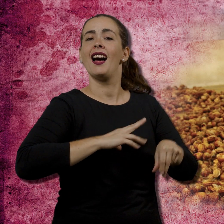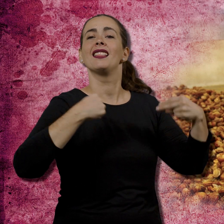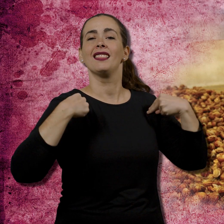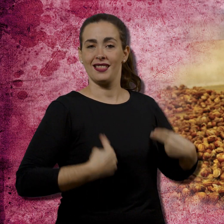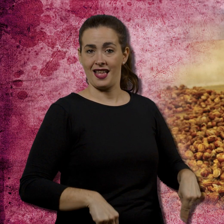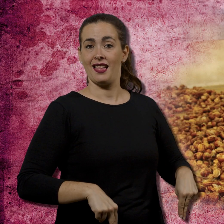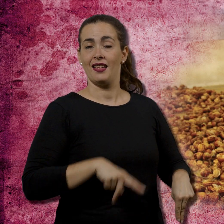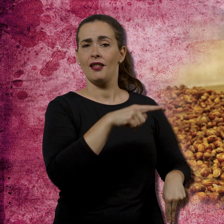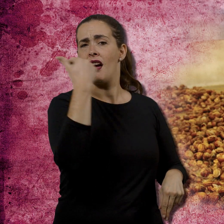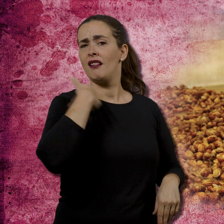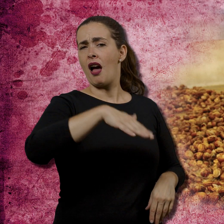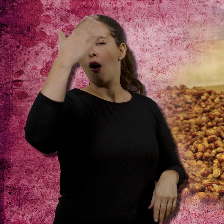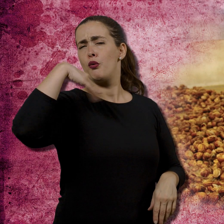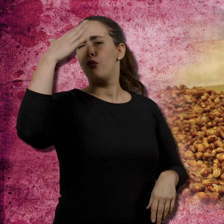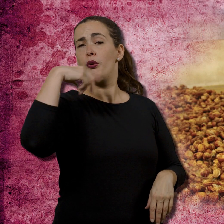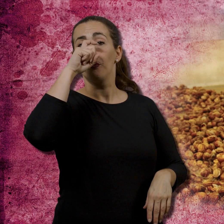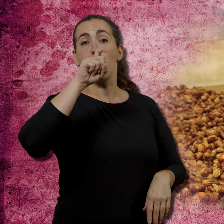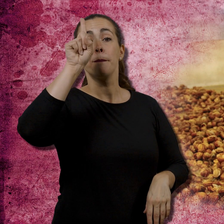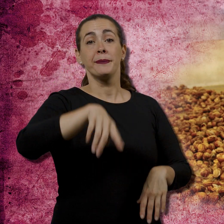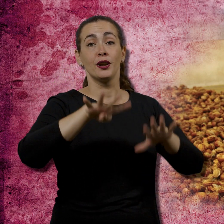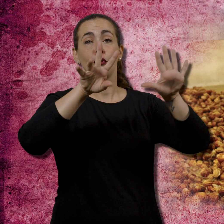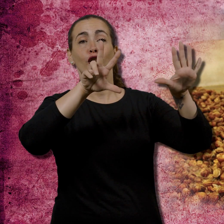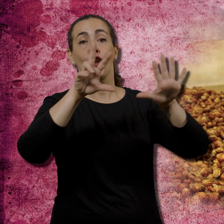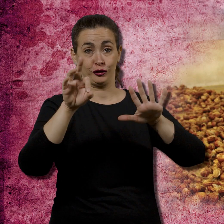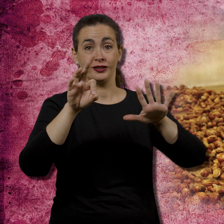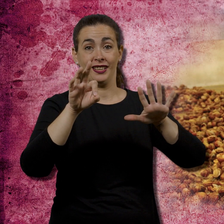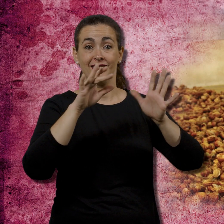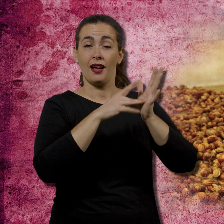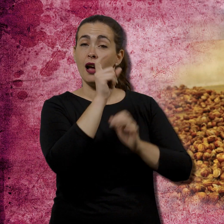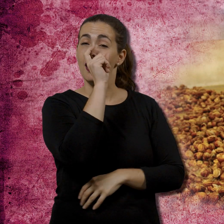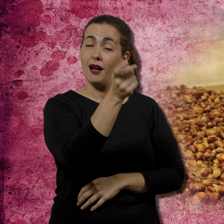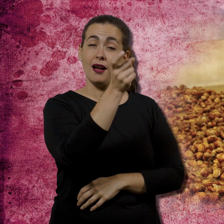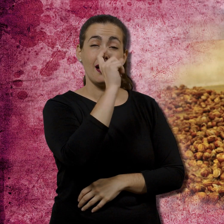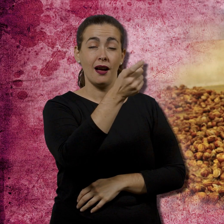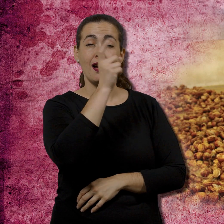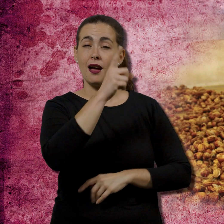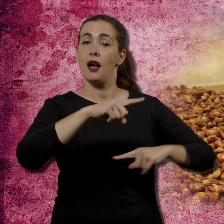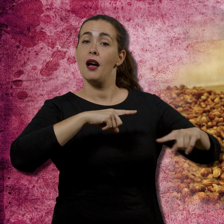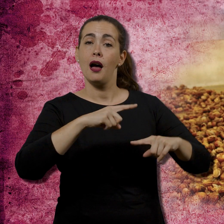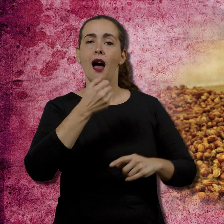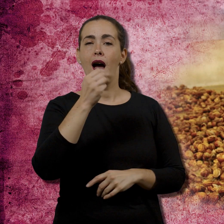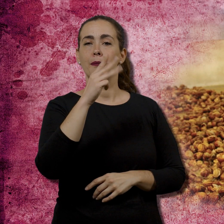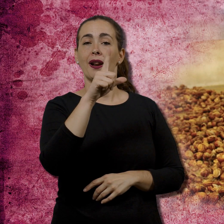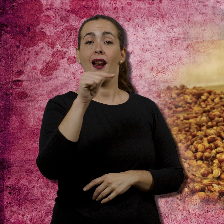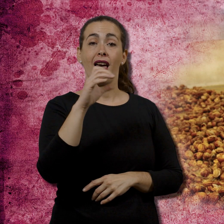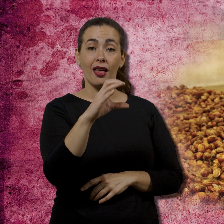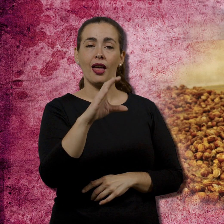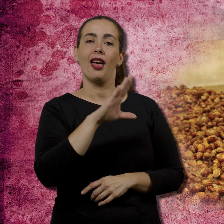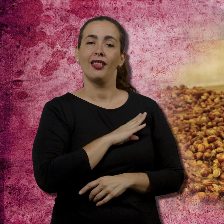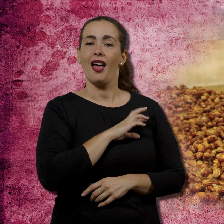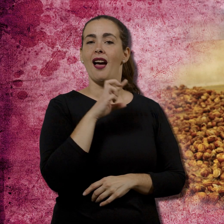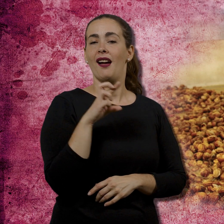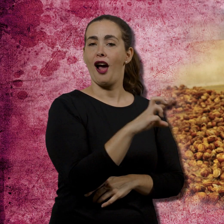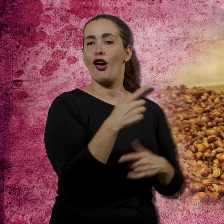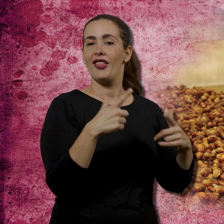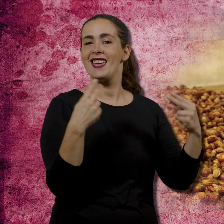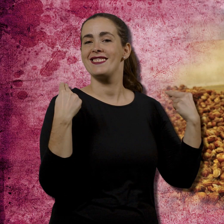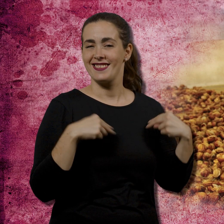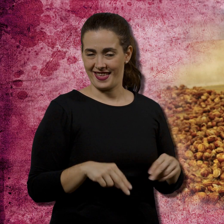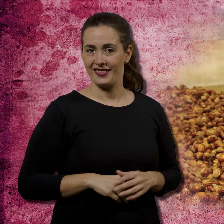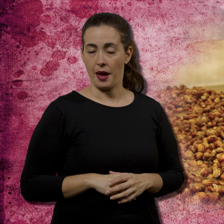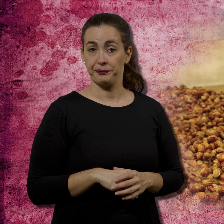des del 1980 l'Aplec del Caragol de Lleida.